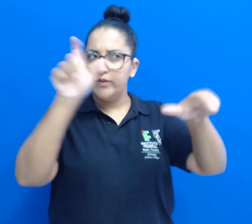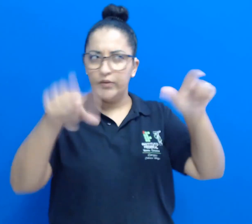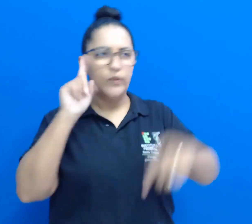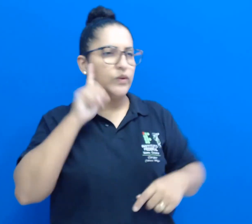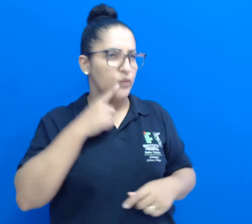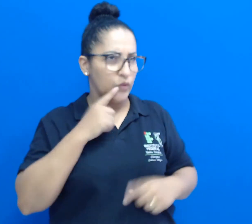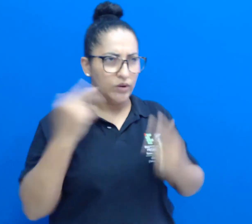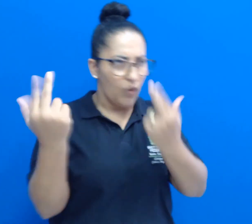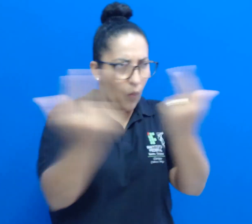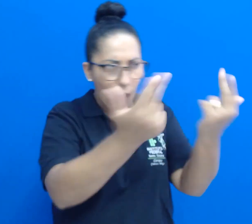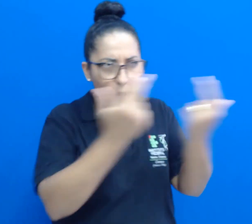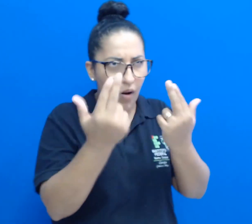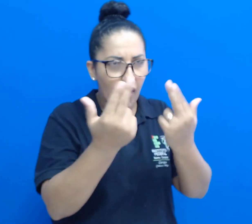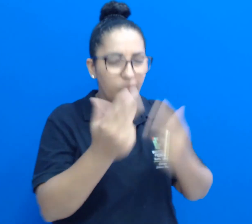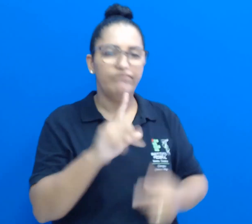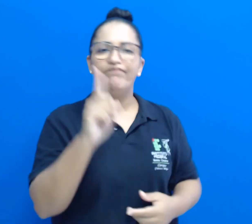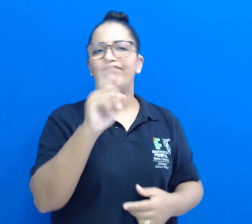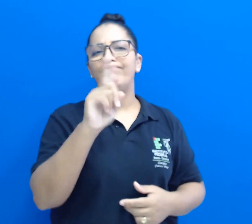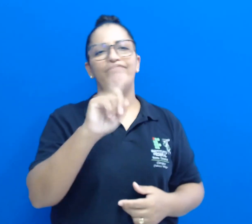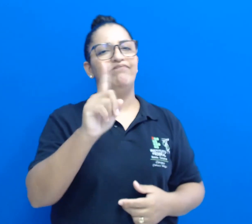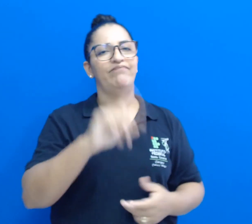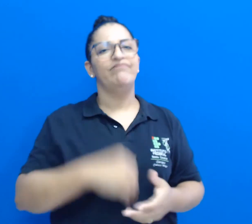As pessoas surdas são iguais? Não mesmo.